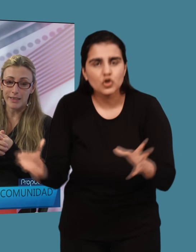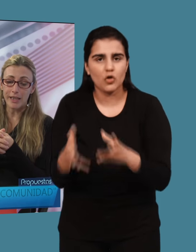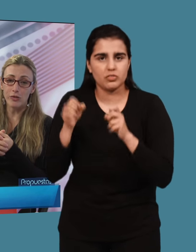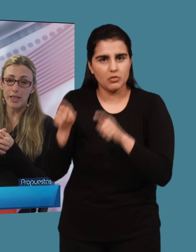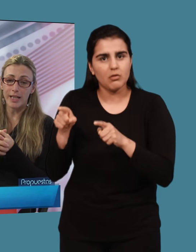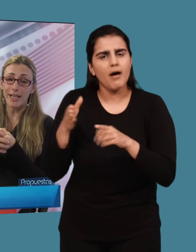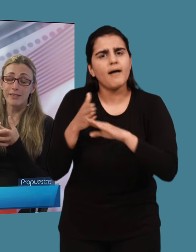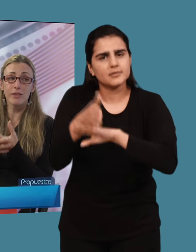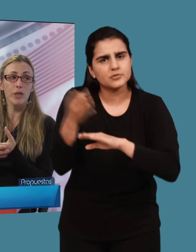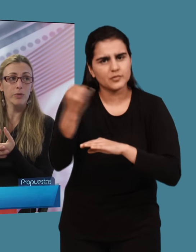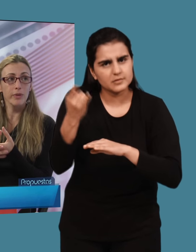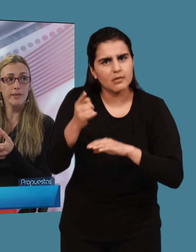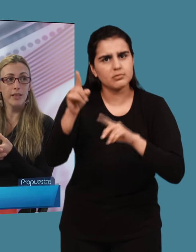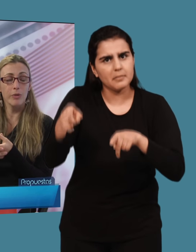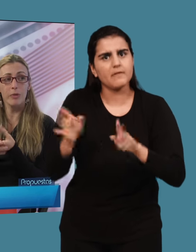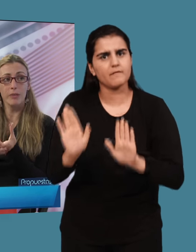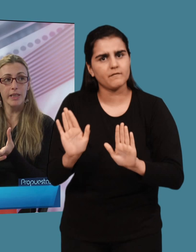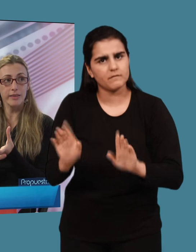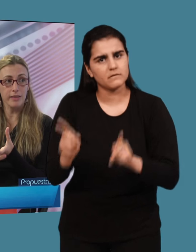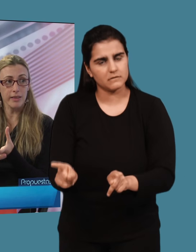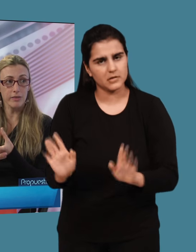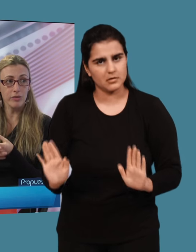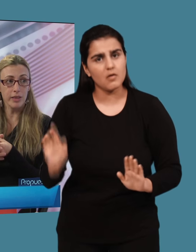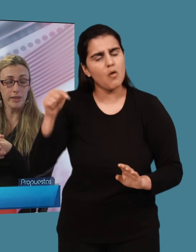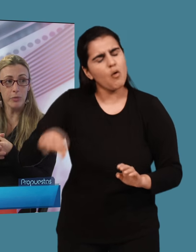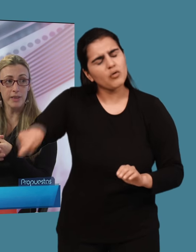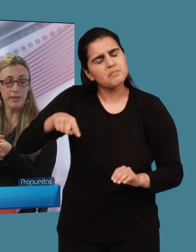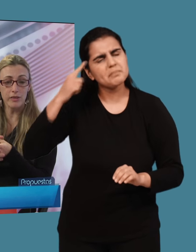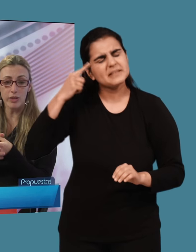Hacen tanto al el acceso a la Universidad como la permanencia. Hoy estamos pensando que